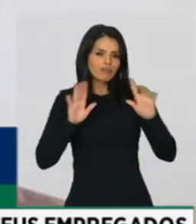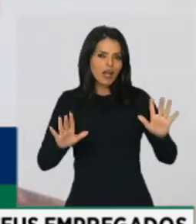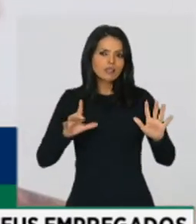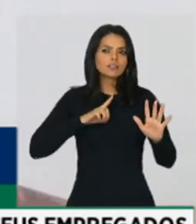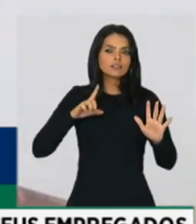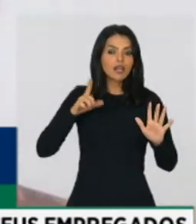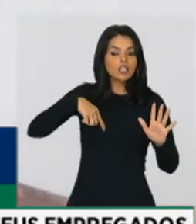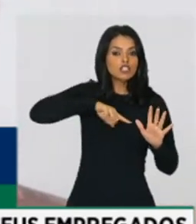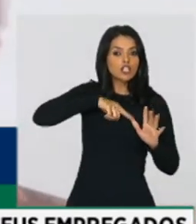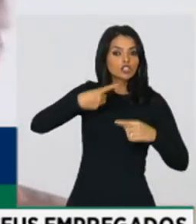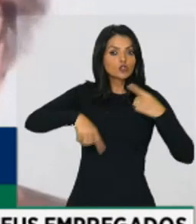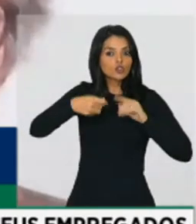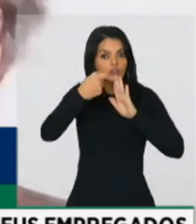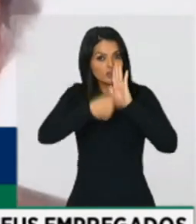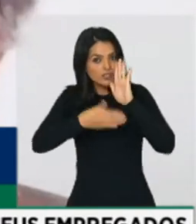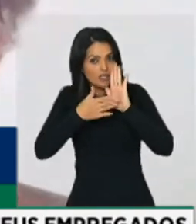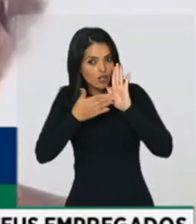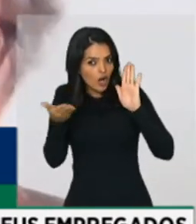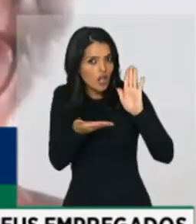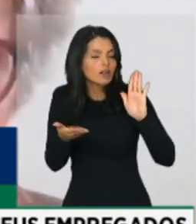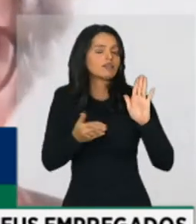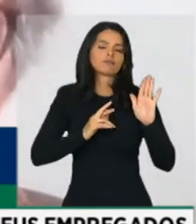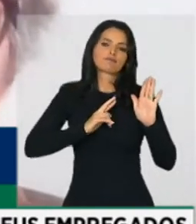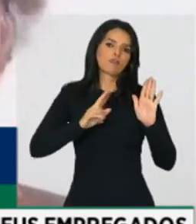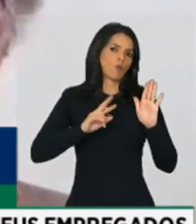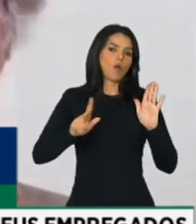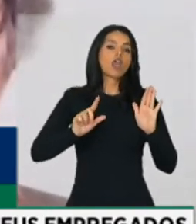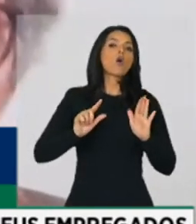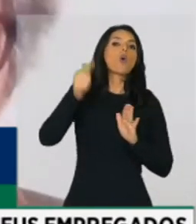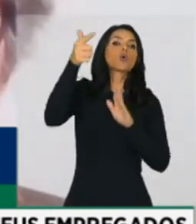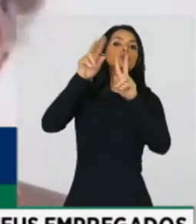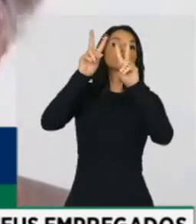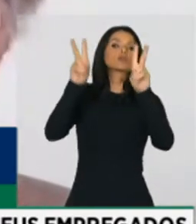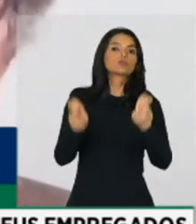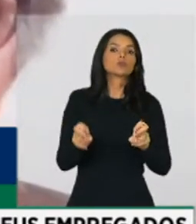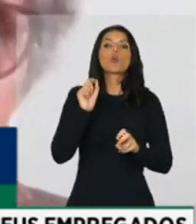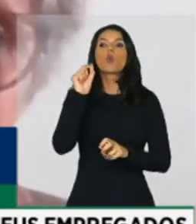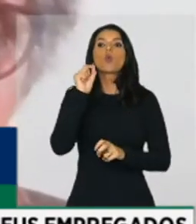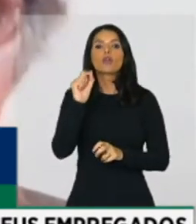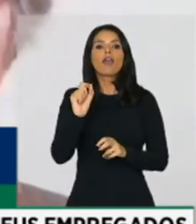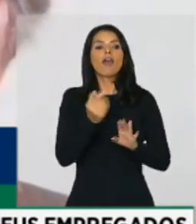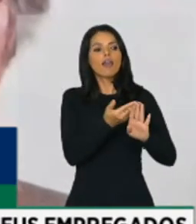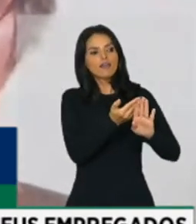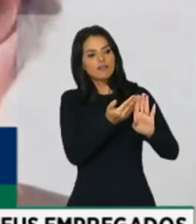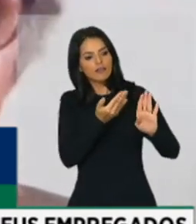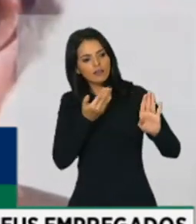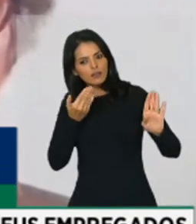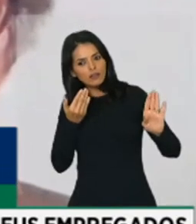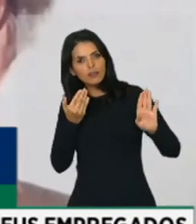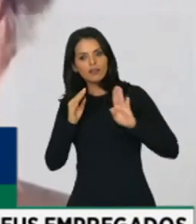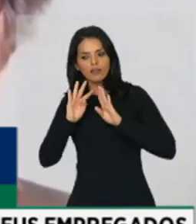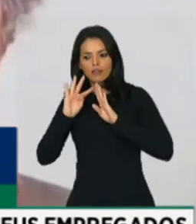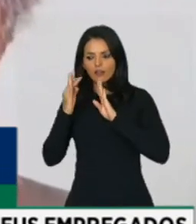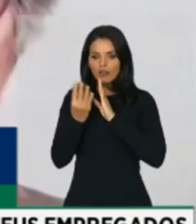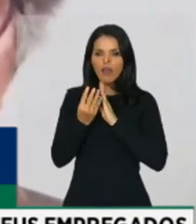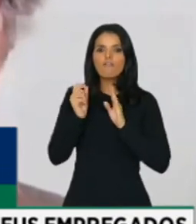NÓS NÃO ESTAMOS DISCUTINDO ISSO NESTE PROJETO O QUE ESTAMOS AQUI URDINDO O ISOLAMENTO E UMA... E FAZENDO